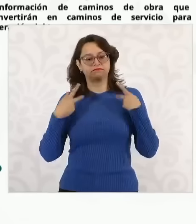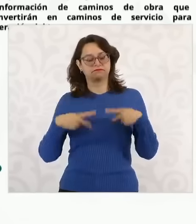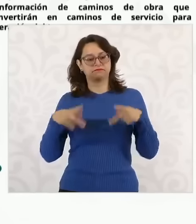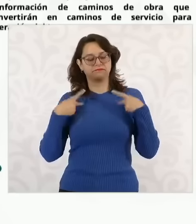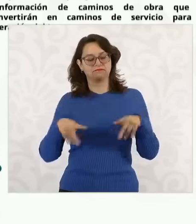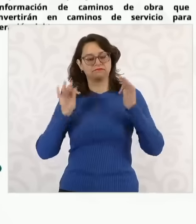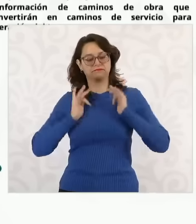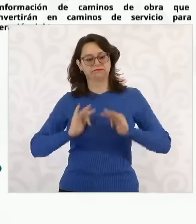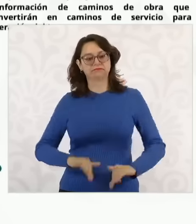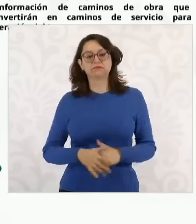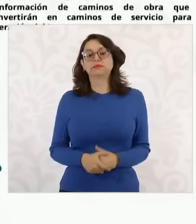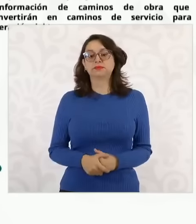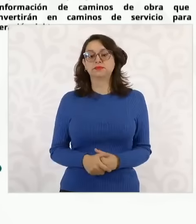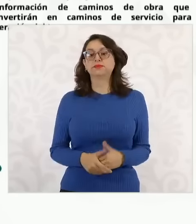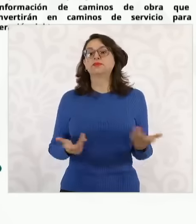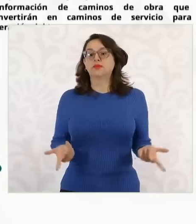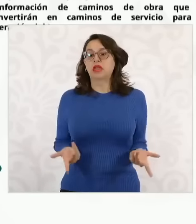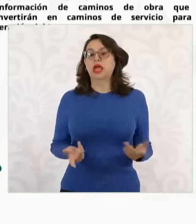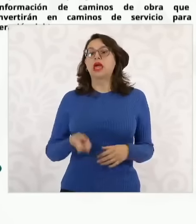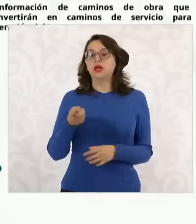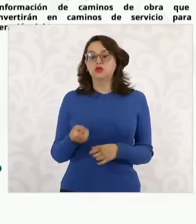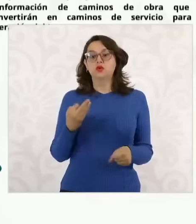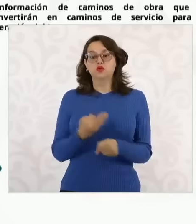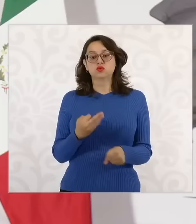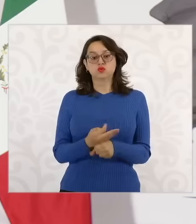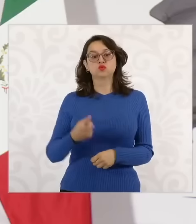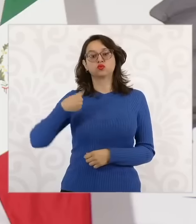este tipo. Pues bien, ¿qué es lo que estamos haciendo en estos momentos? Conformando capas de